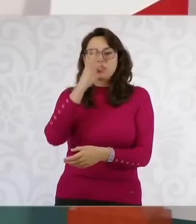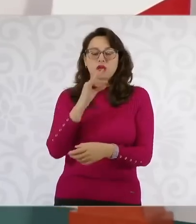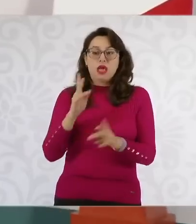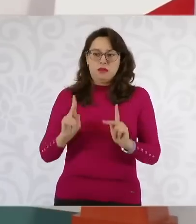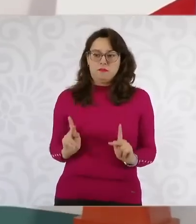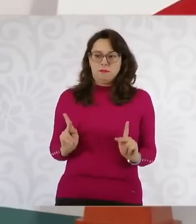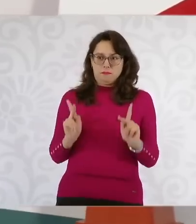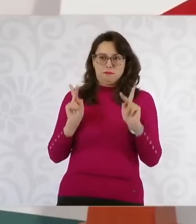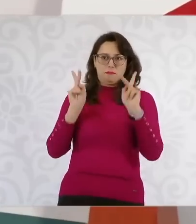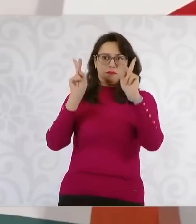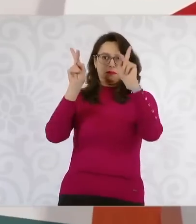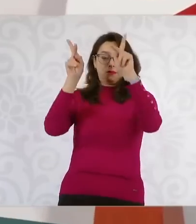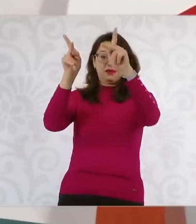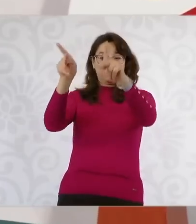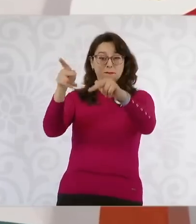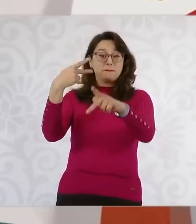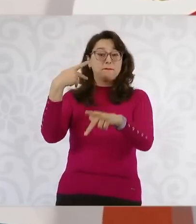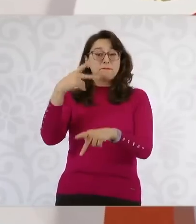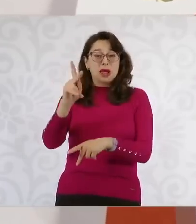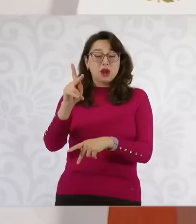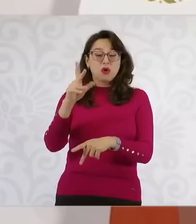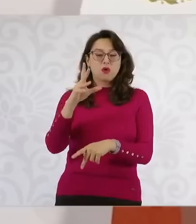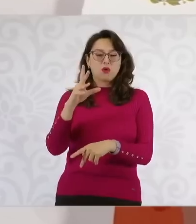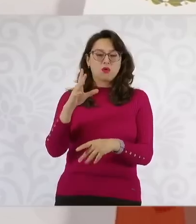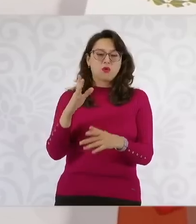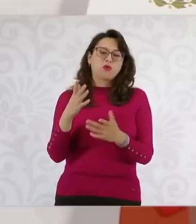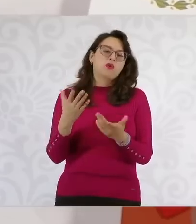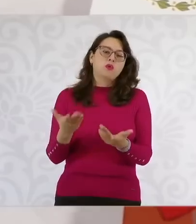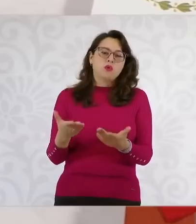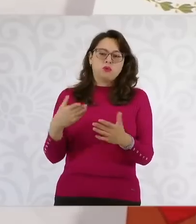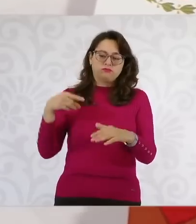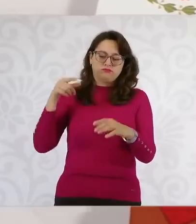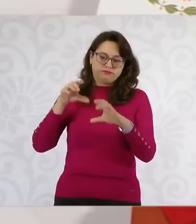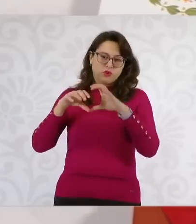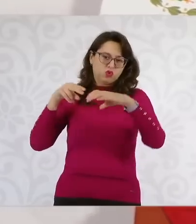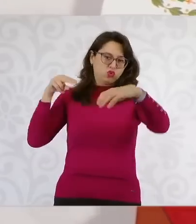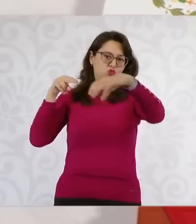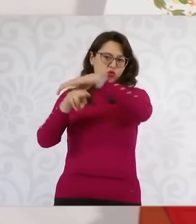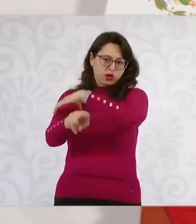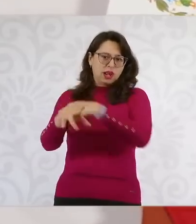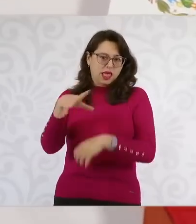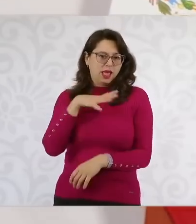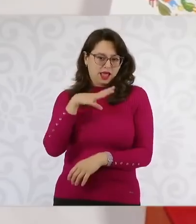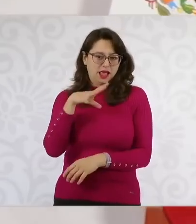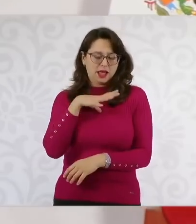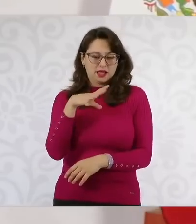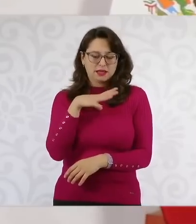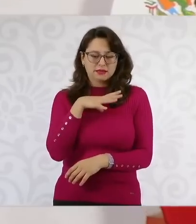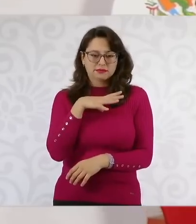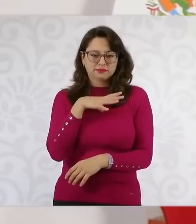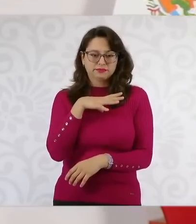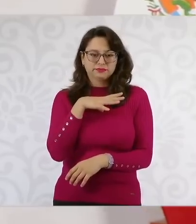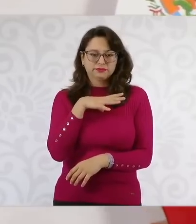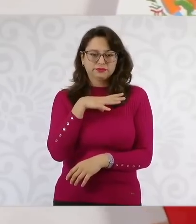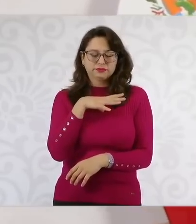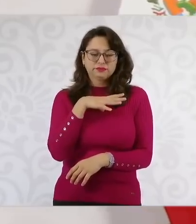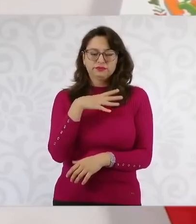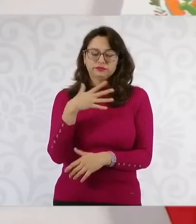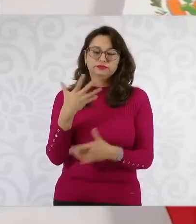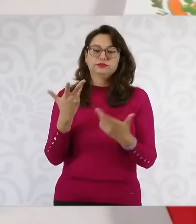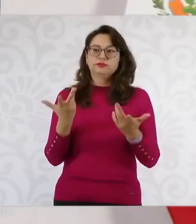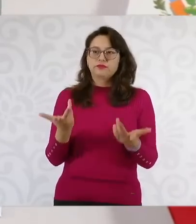una parte eh o es viaducto pero pasa digamos por un túnel que fue necesario hacer y ahí